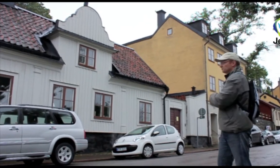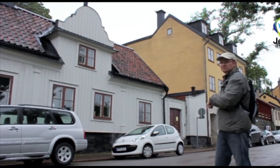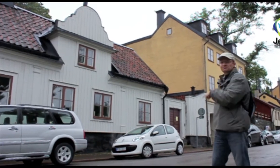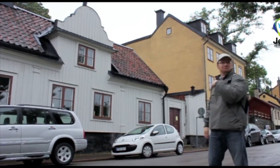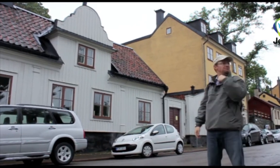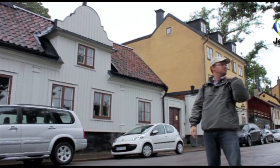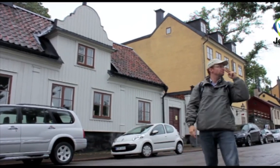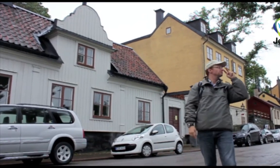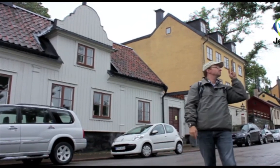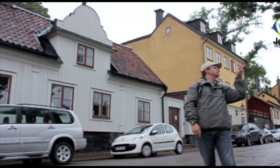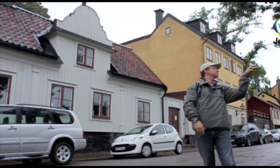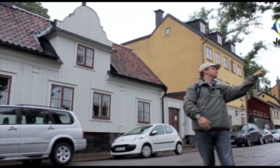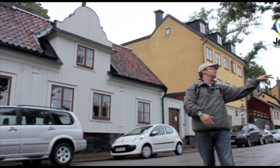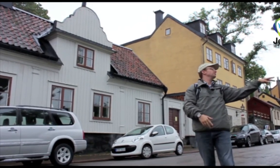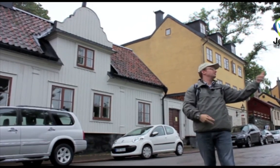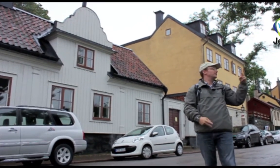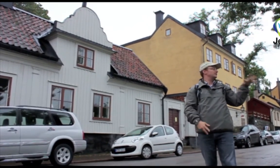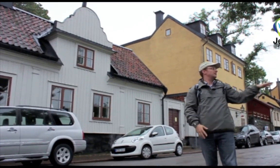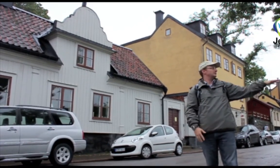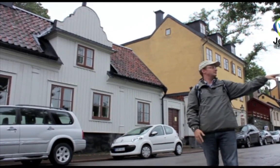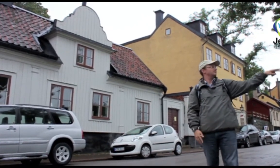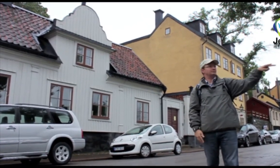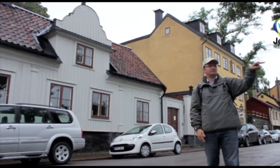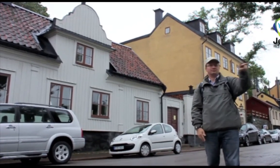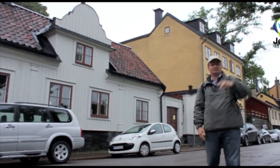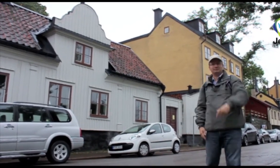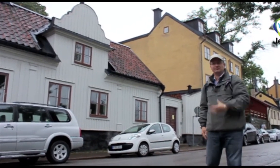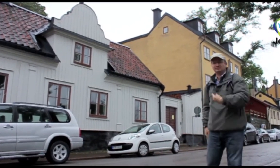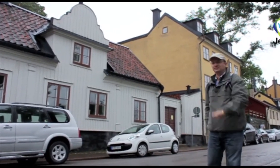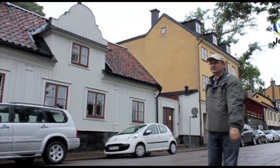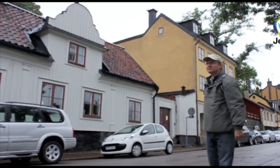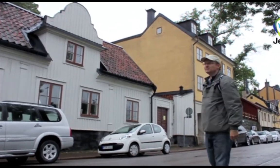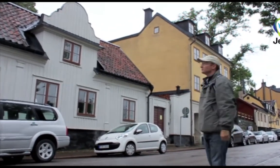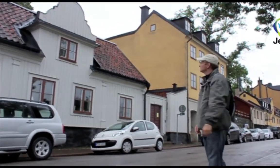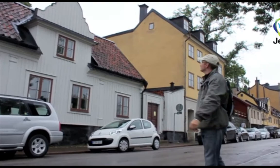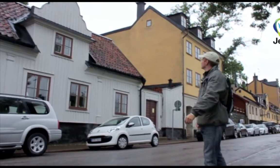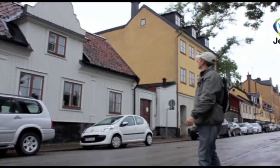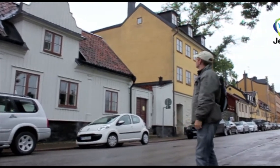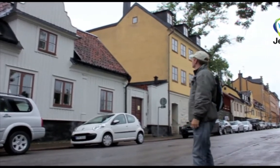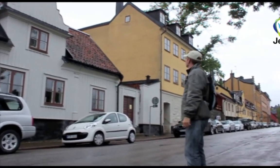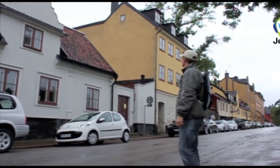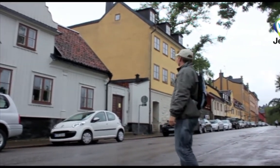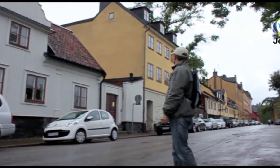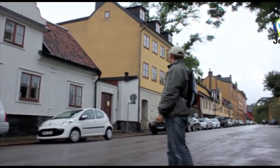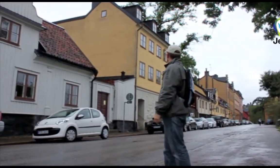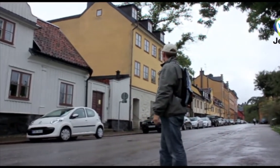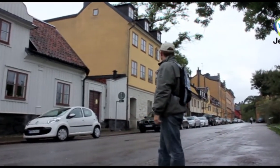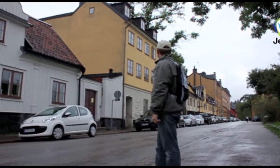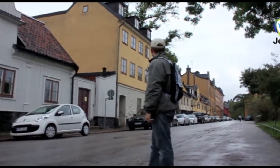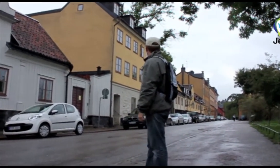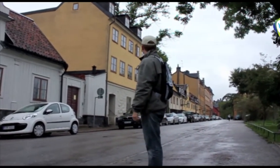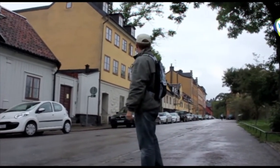Az utcáról látható a panoráma. Szép...